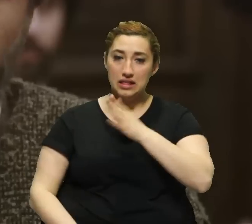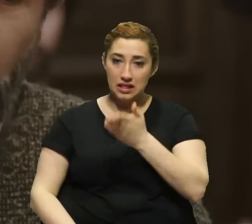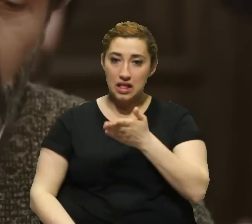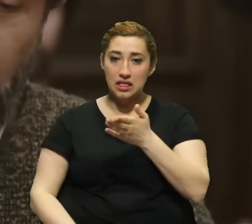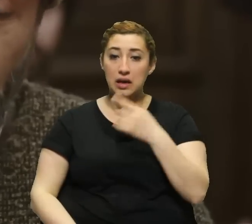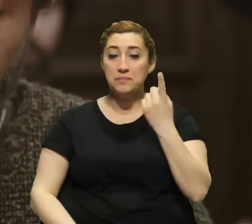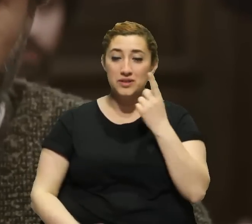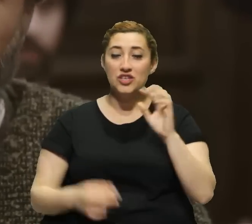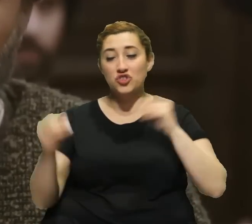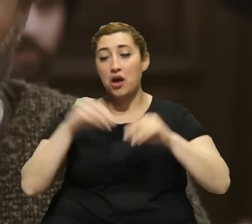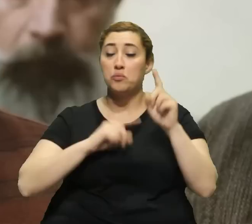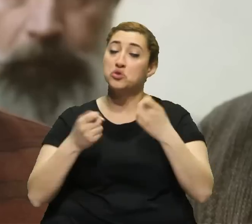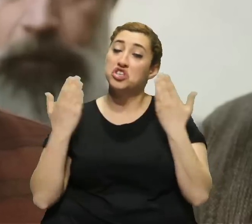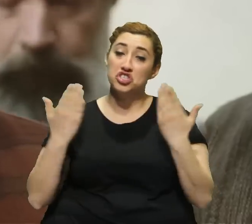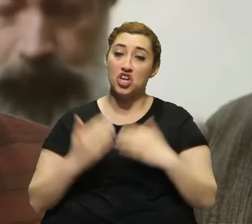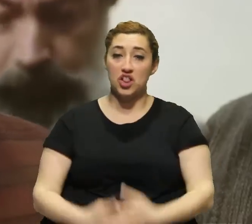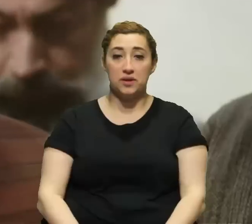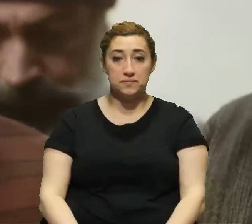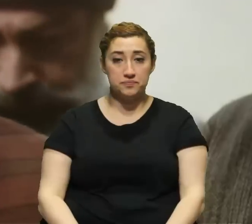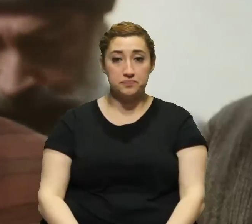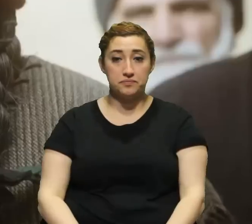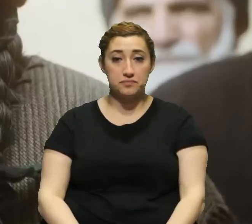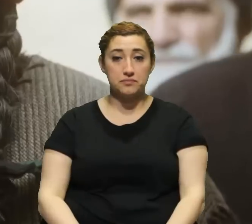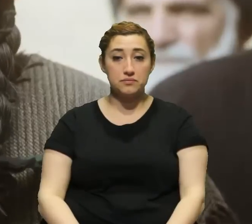Bir hal yoluna koyarlar inşallah. -İnşallah.